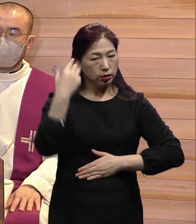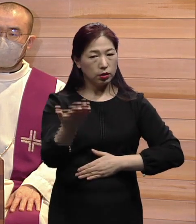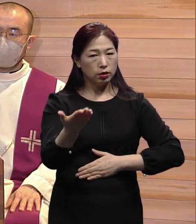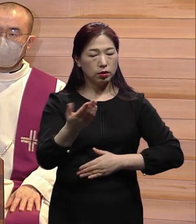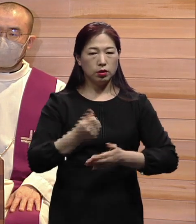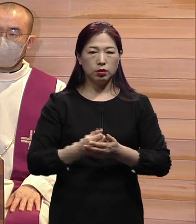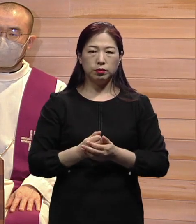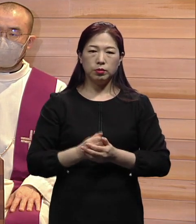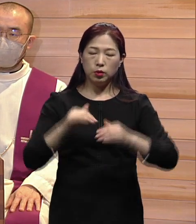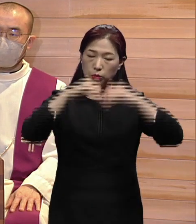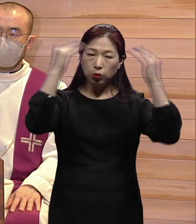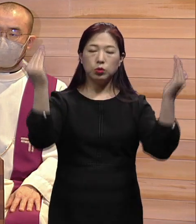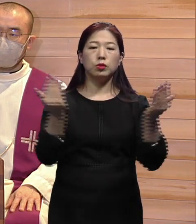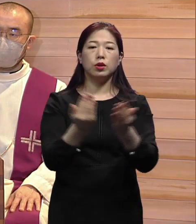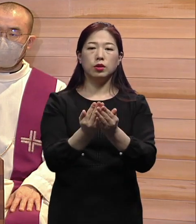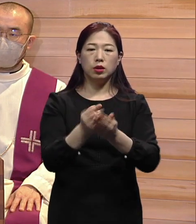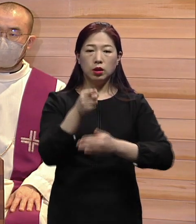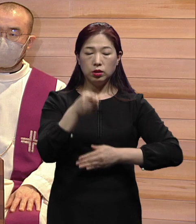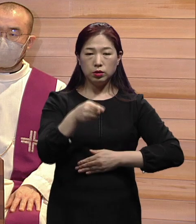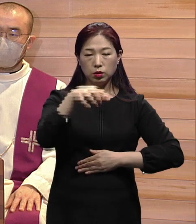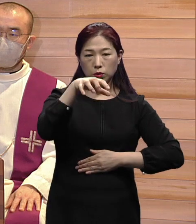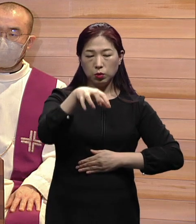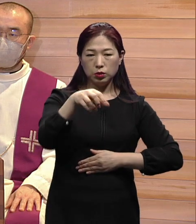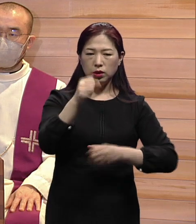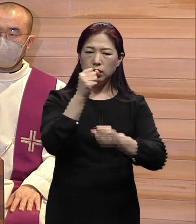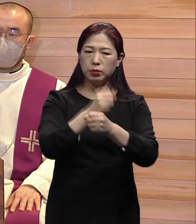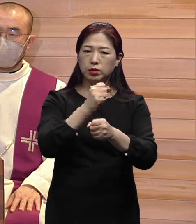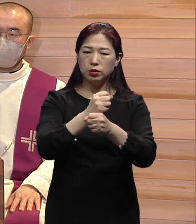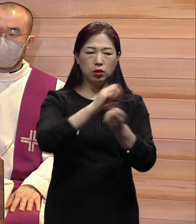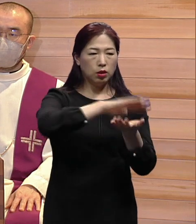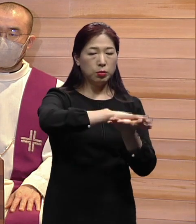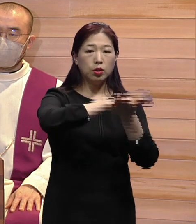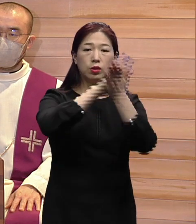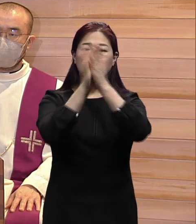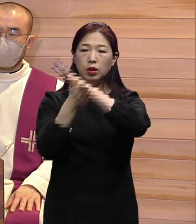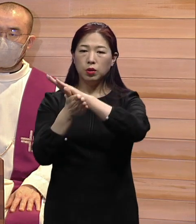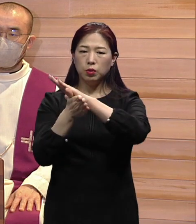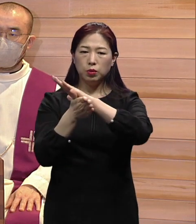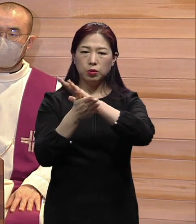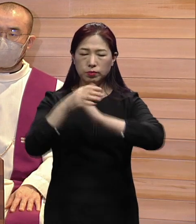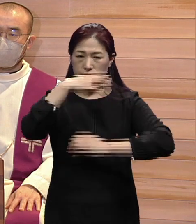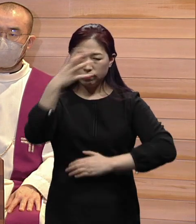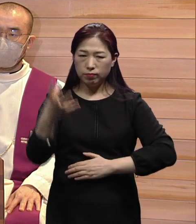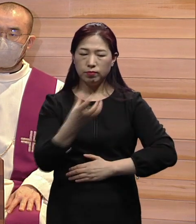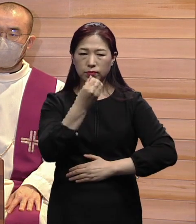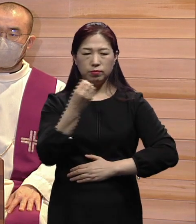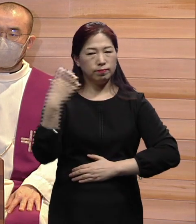우리 모두가 그런 곳으로 만들어 거룩하게 해야 하겠습니다